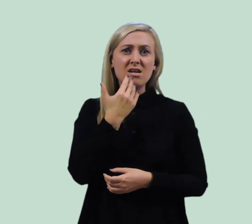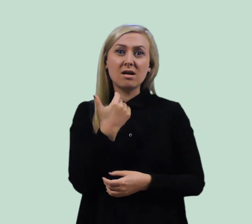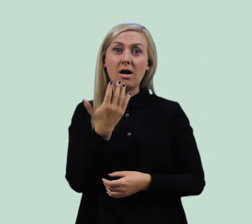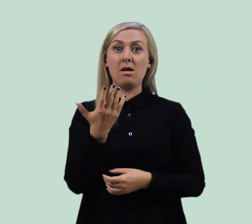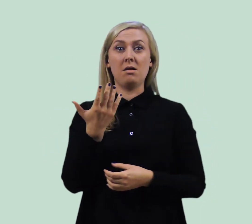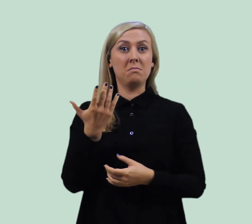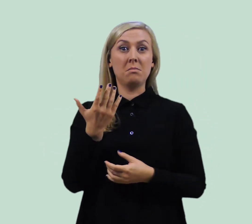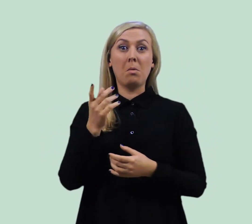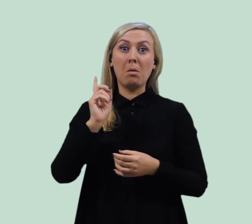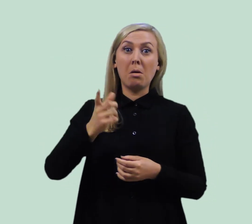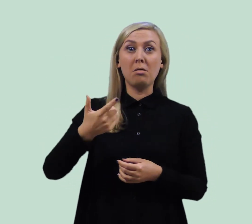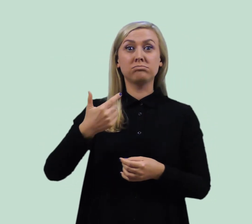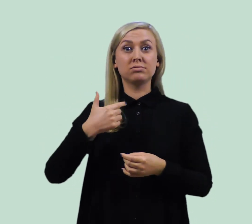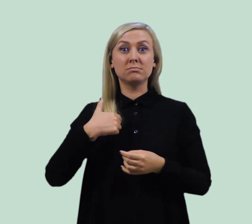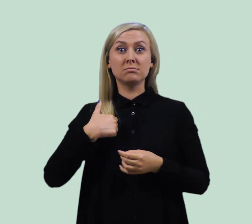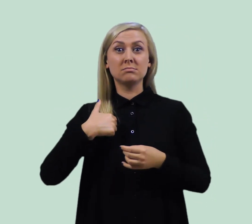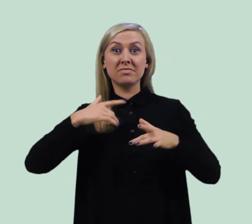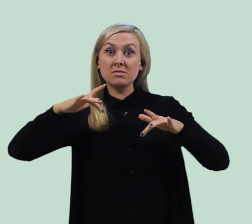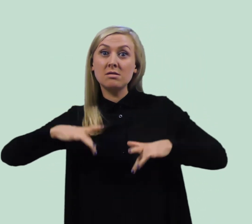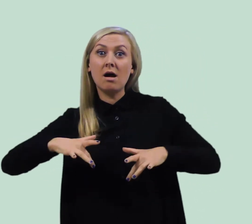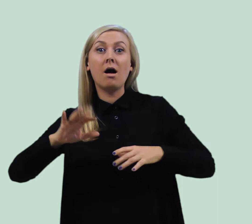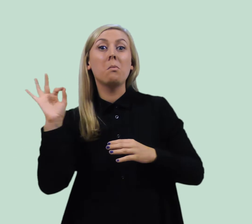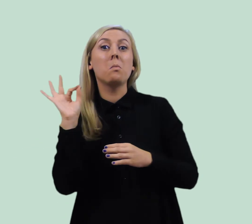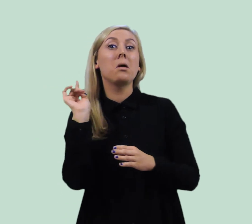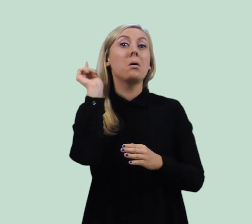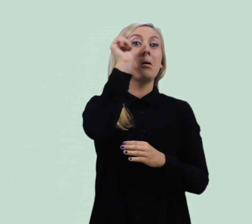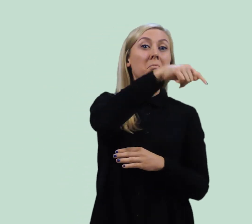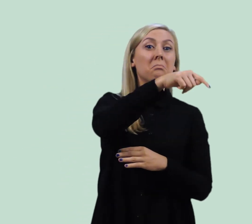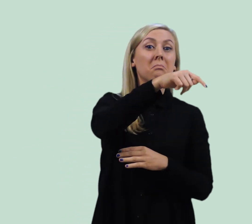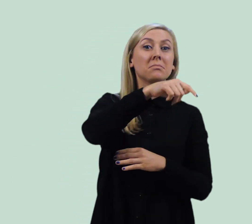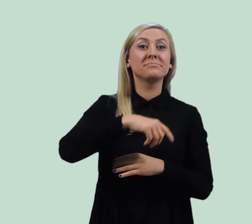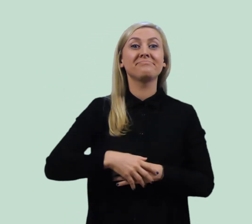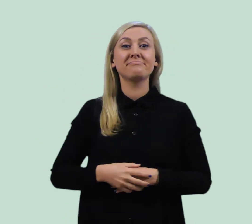egal wo das passiert.